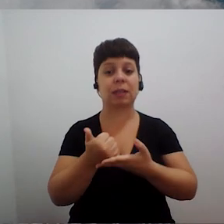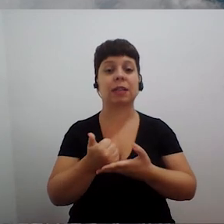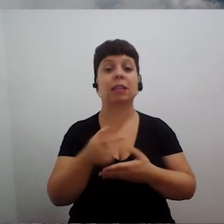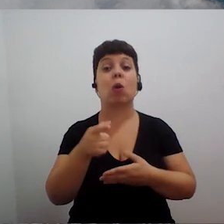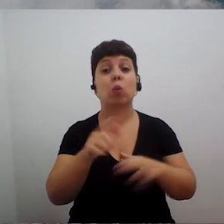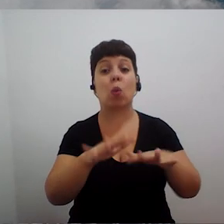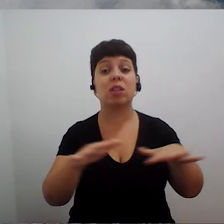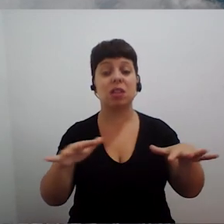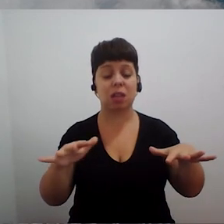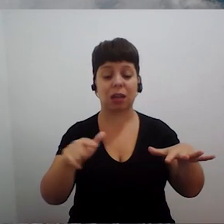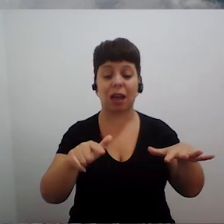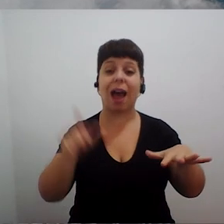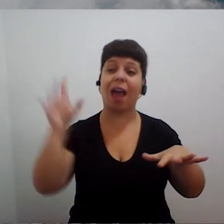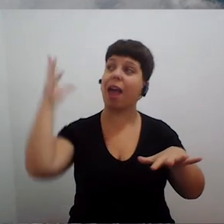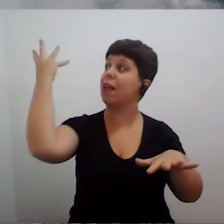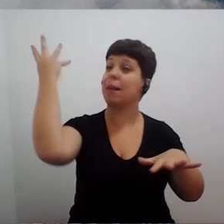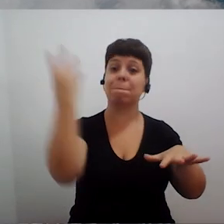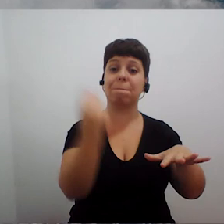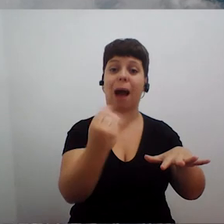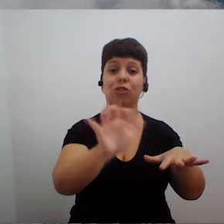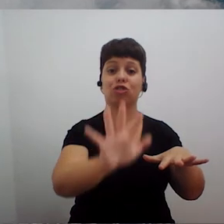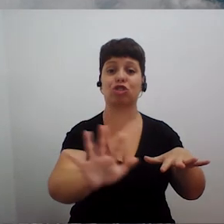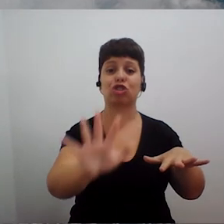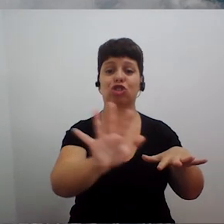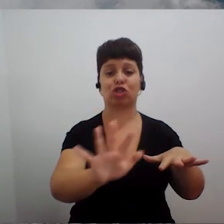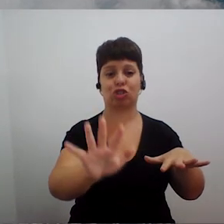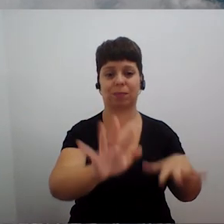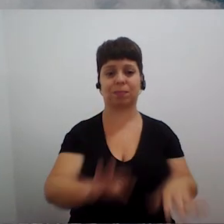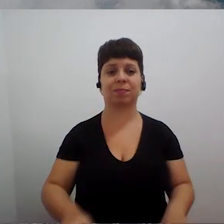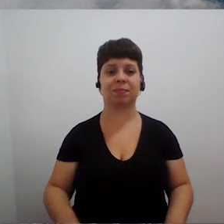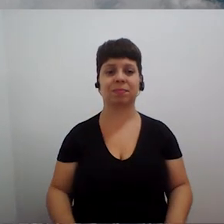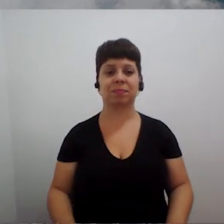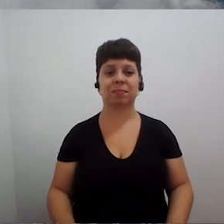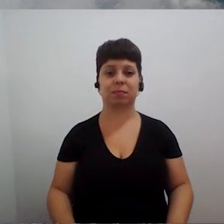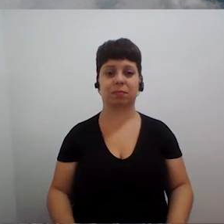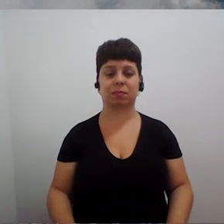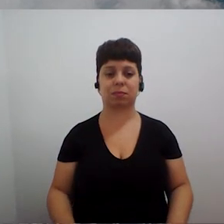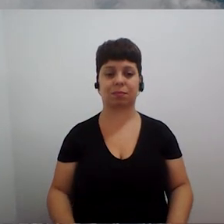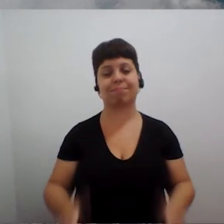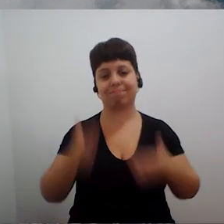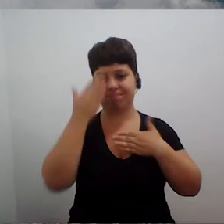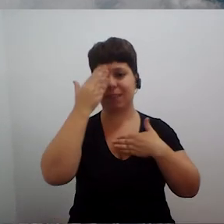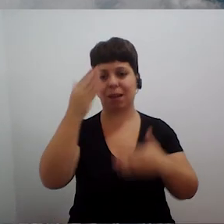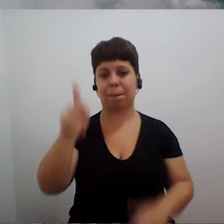a salvação então busquem no oceano como imagem de Deus a salvação que de Deus procede